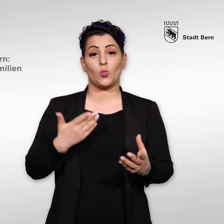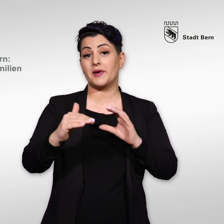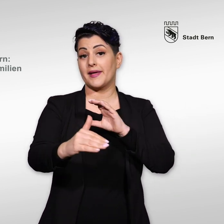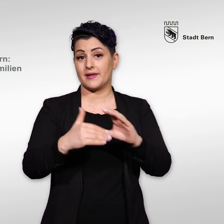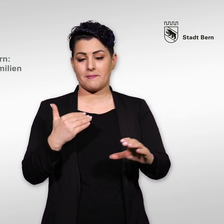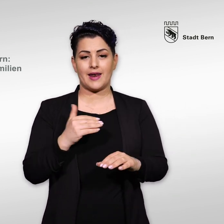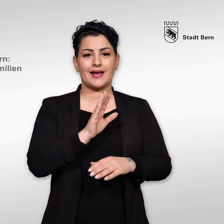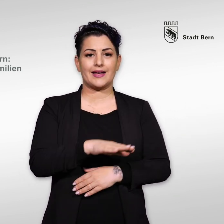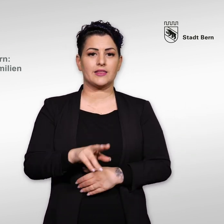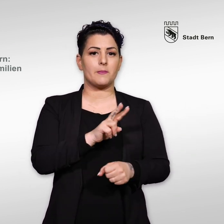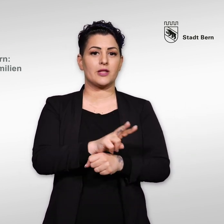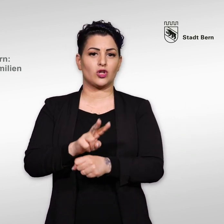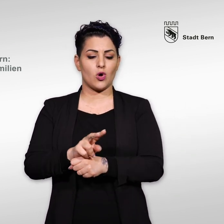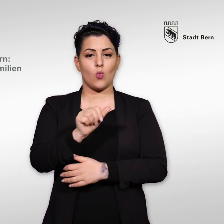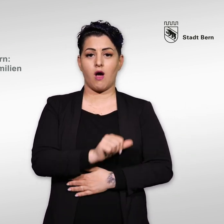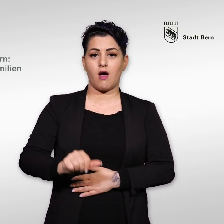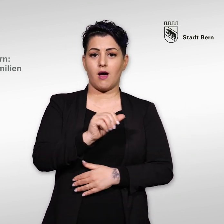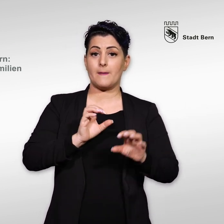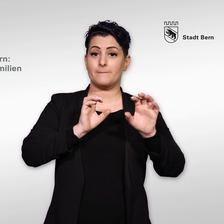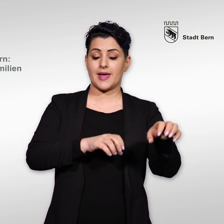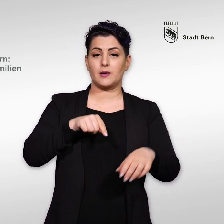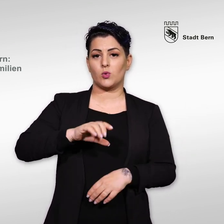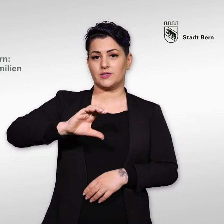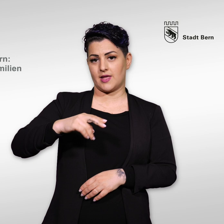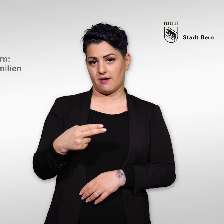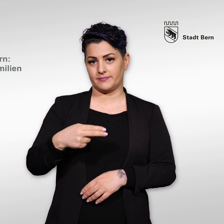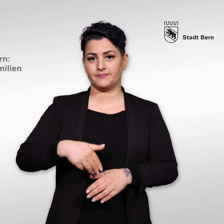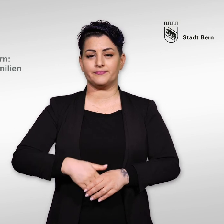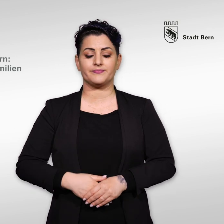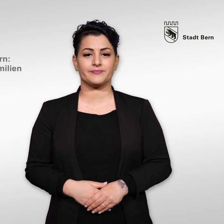Oder schreiben Sie eine E-Mail an: kinderbetreuung@bern.ch.